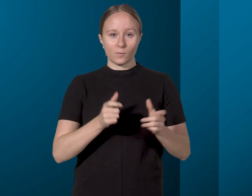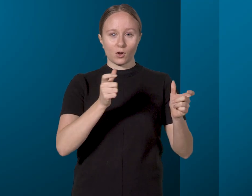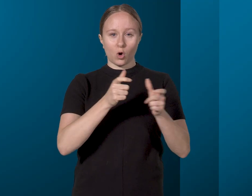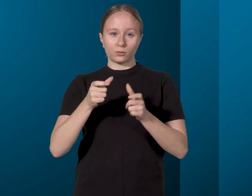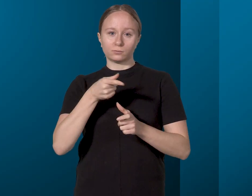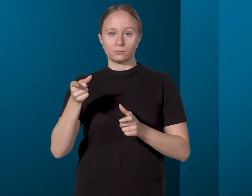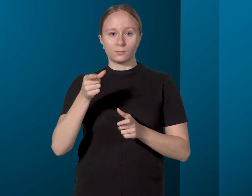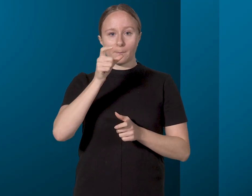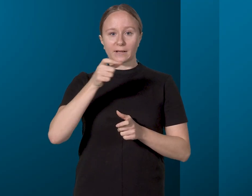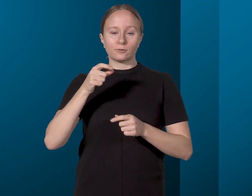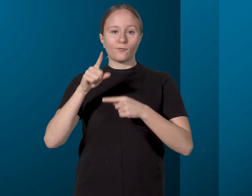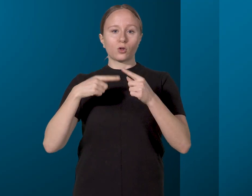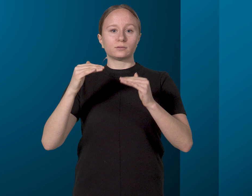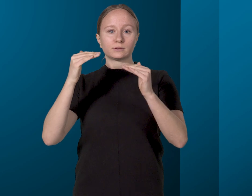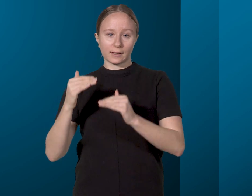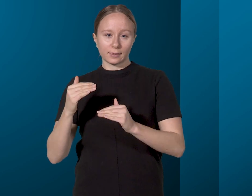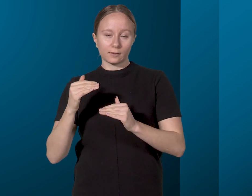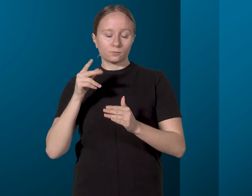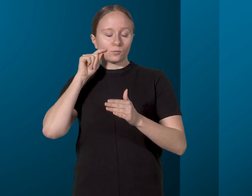Intresseorganisationer för personer med funktionsnedsättningar, -